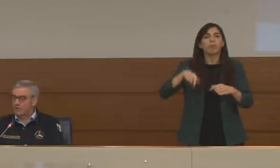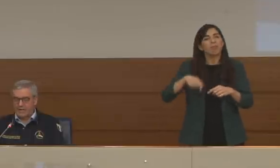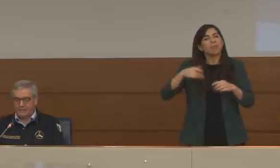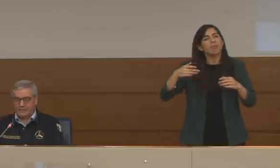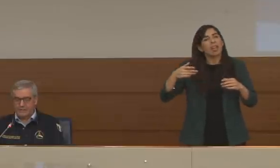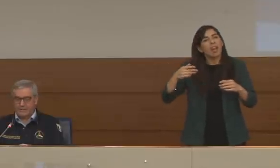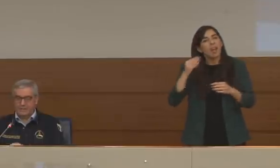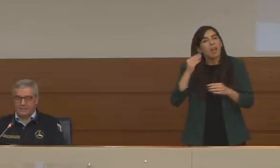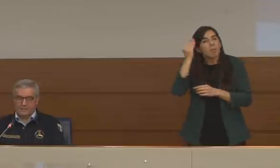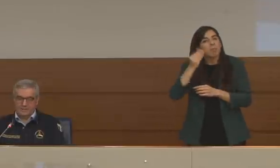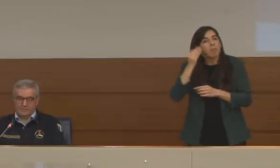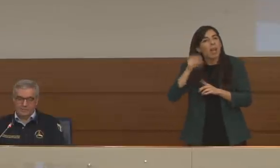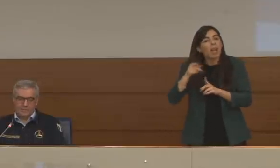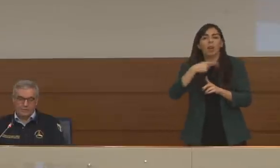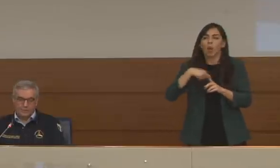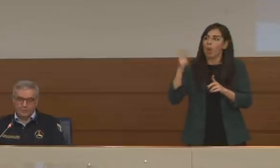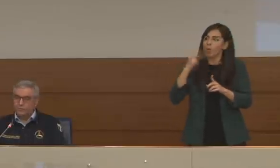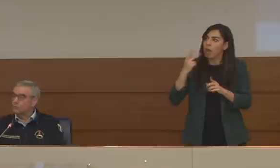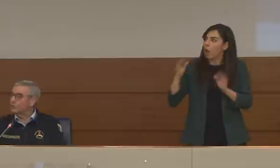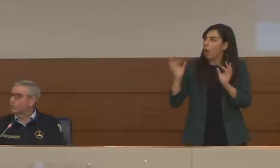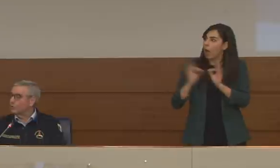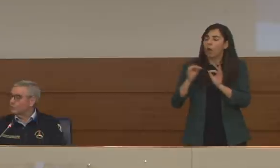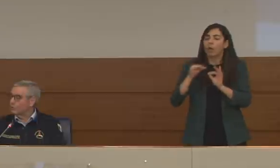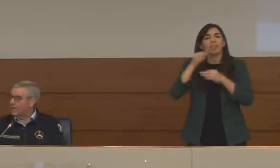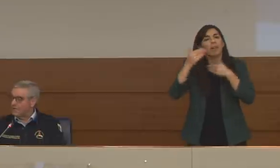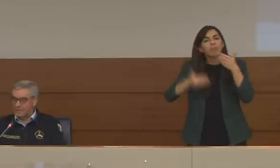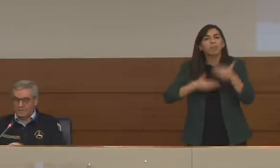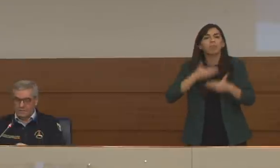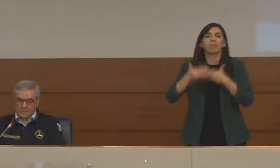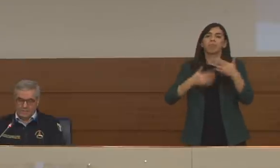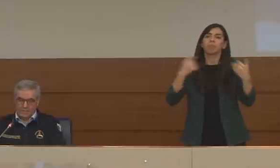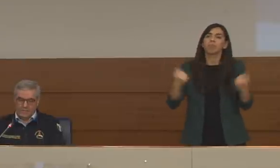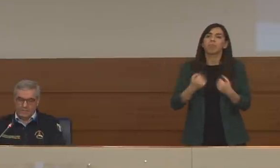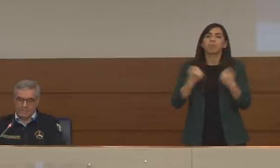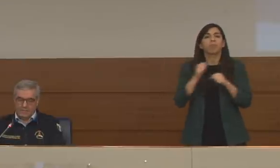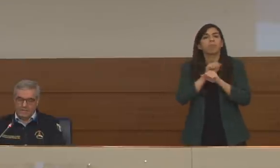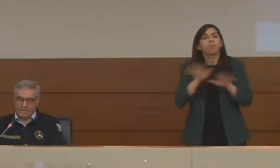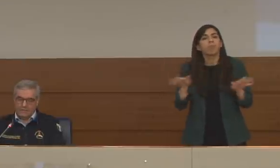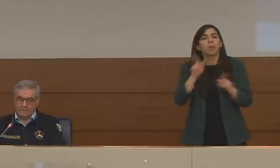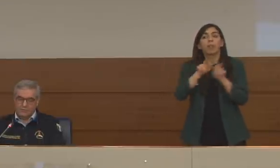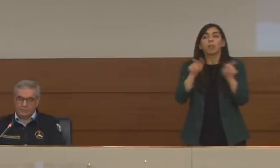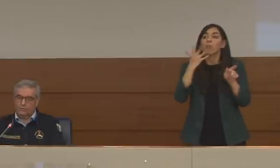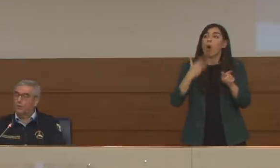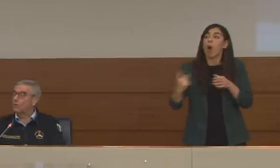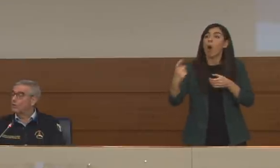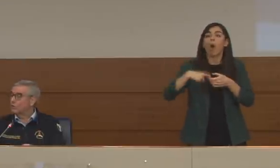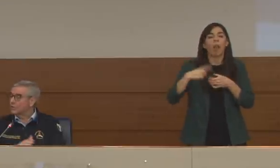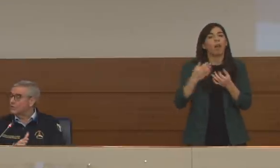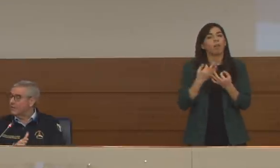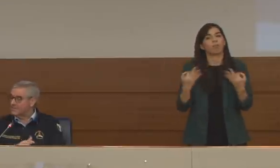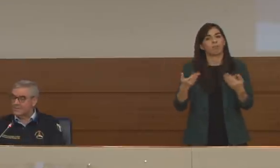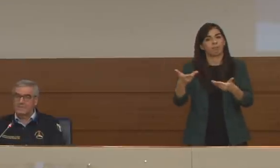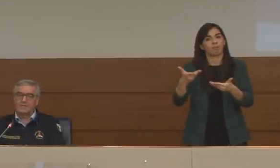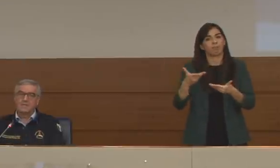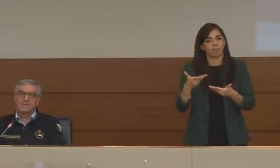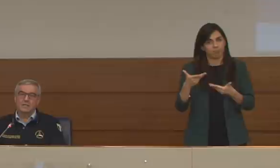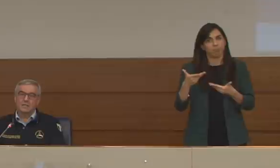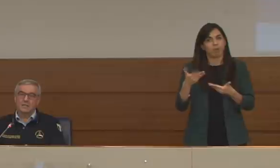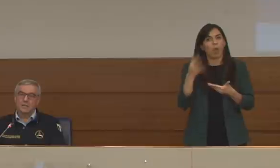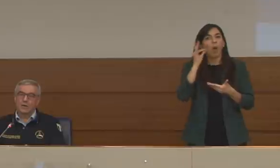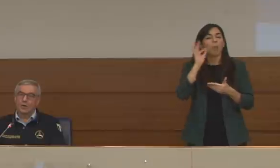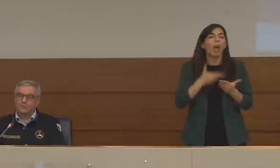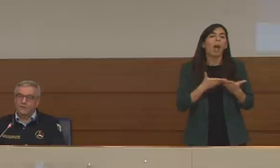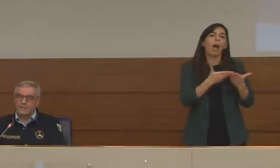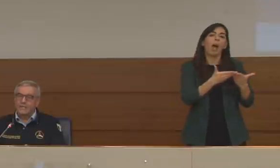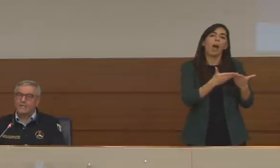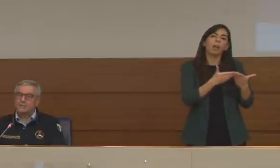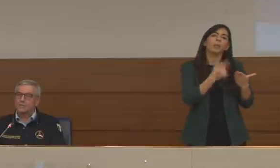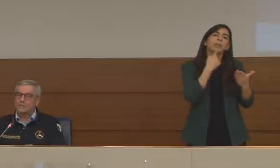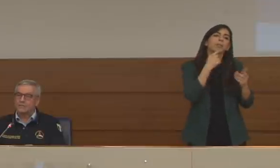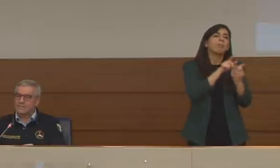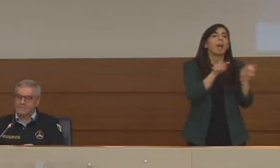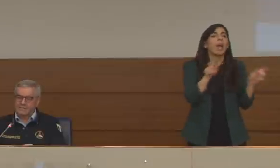avanti nei confronti di tutti coloro i quali sono rimasti orfani e sono rimasti